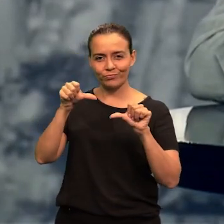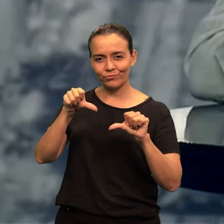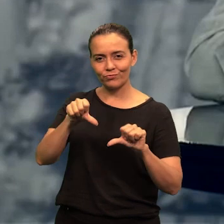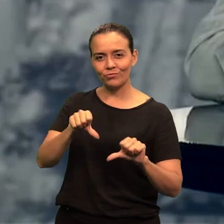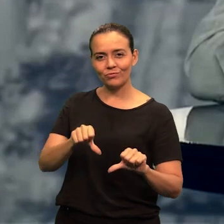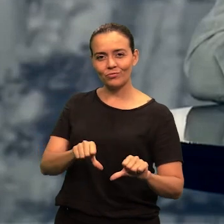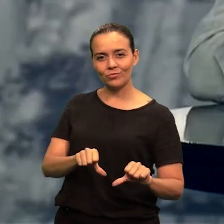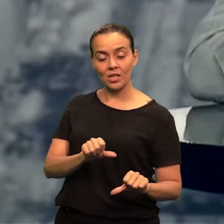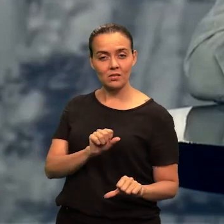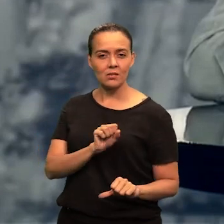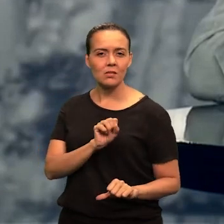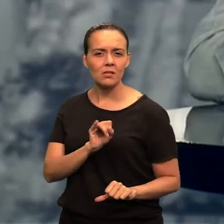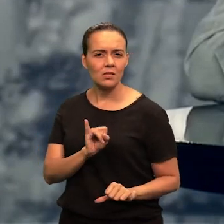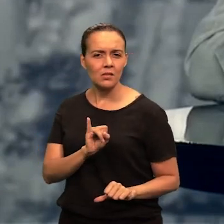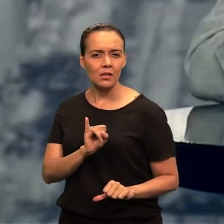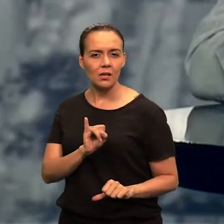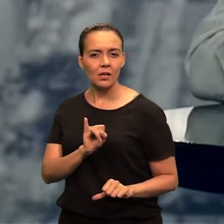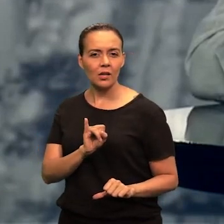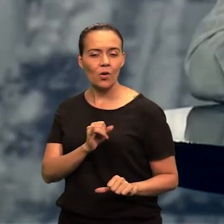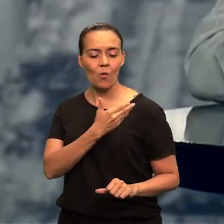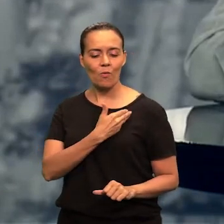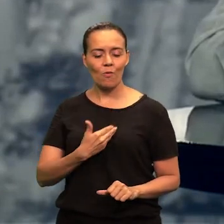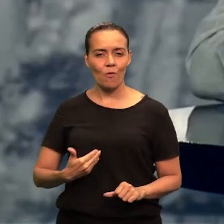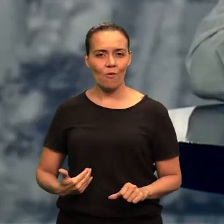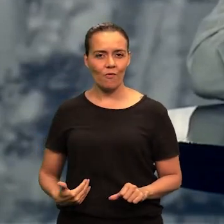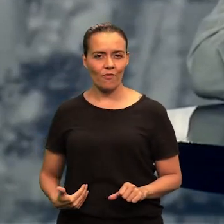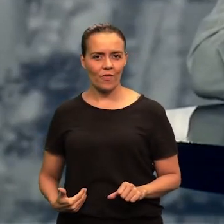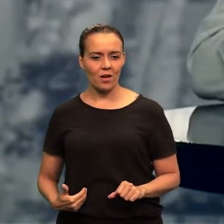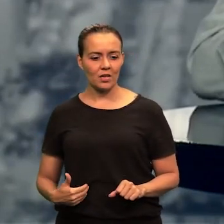porque a hora que a má fama abate sobre esse governo,